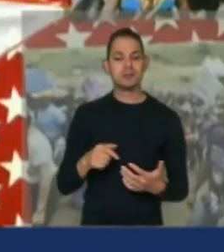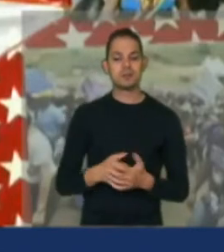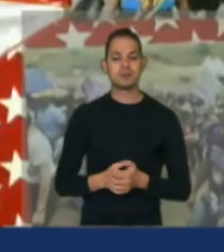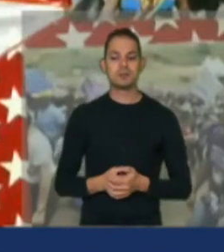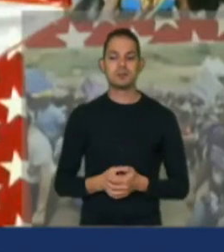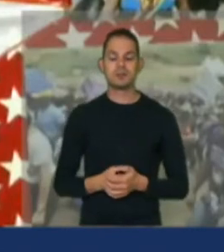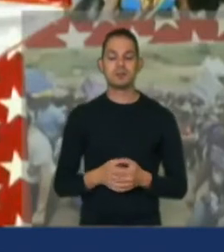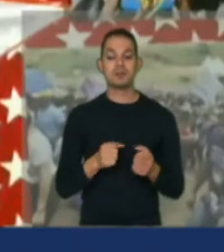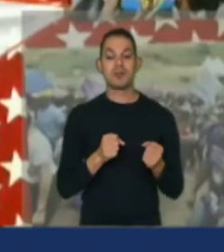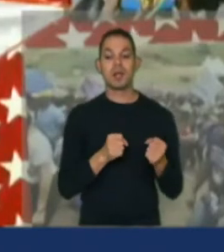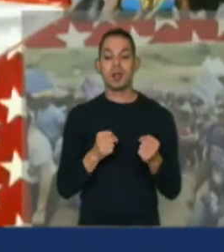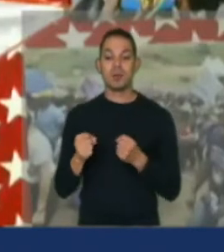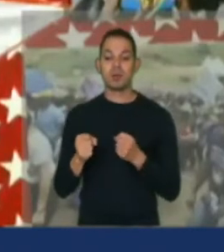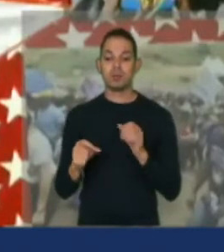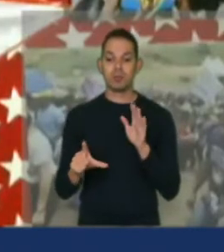JUDICIÁRIO E É ... É UM E UM PODER LEGISLATIVO, ESSES